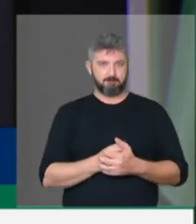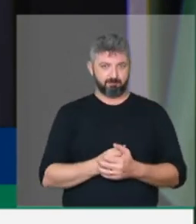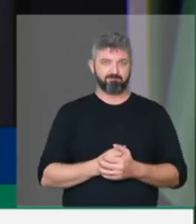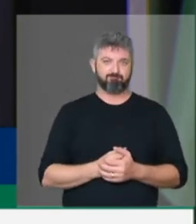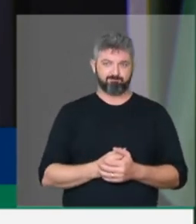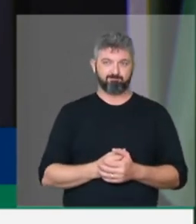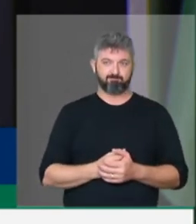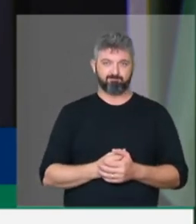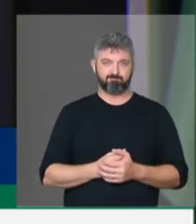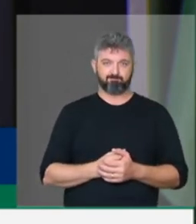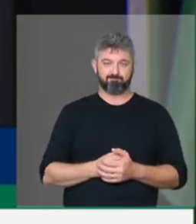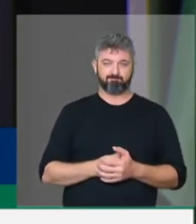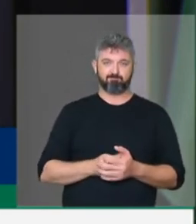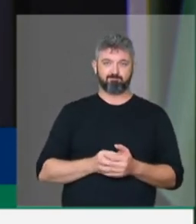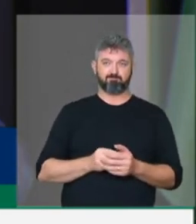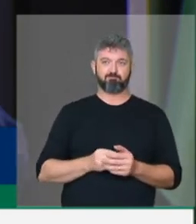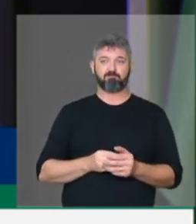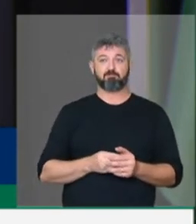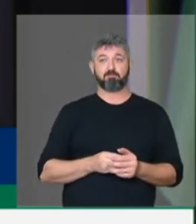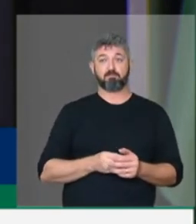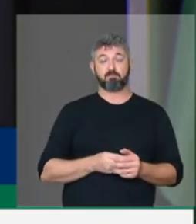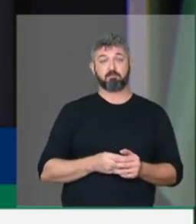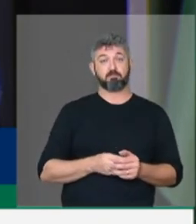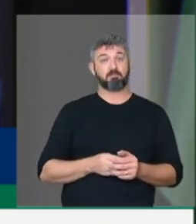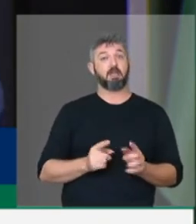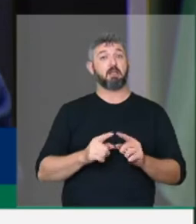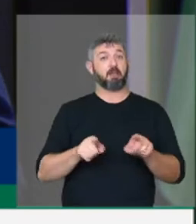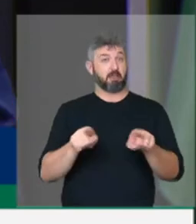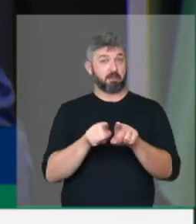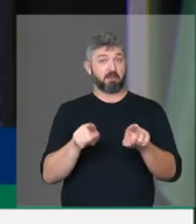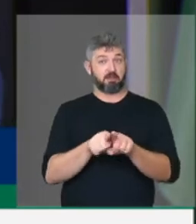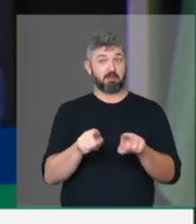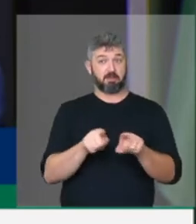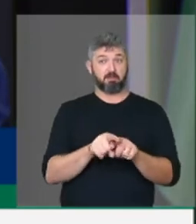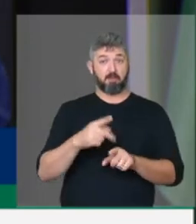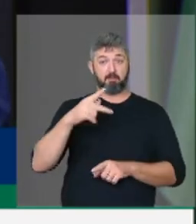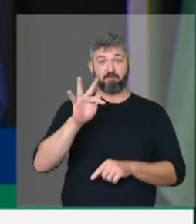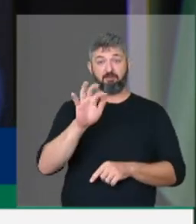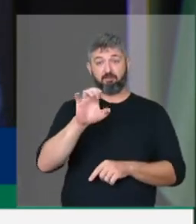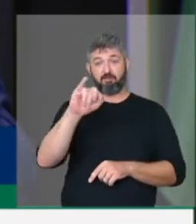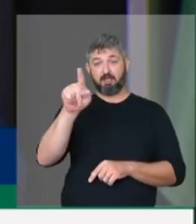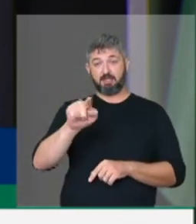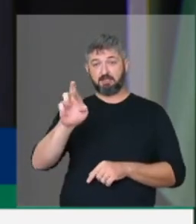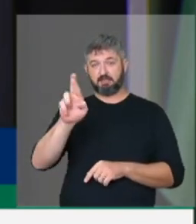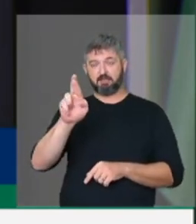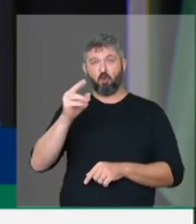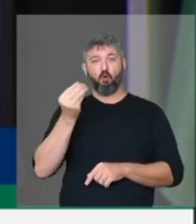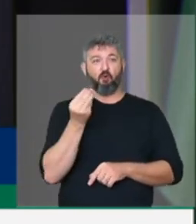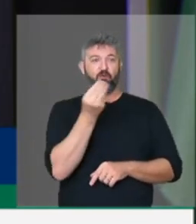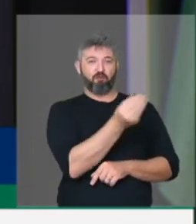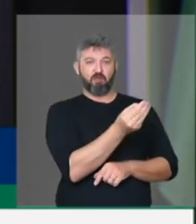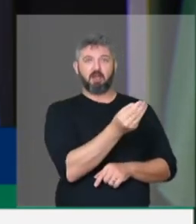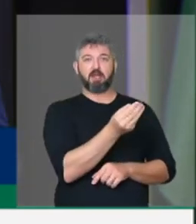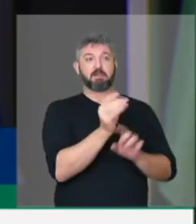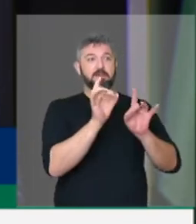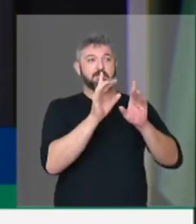PELO MINISTÉRIO DA SAÚDE. AINDA SE RECUSOU... QUANDO A PFIZER OFERECEU UMA VENDA